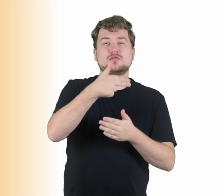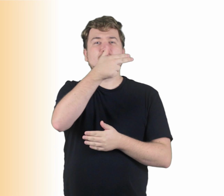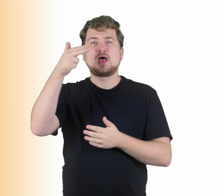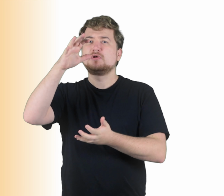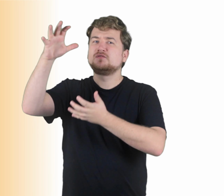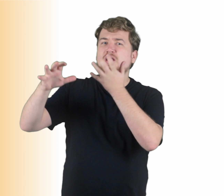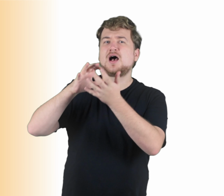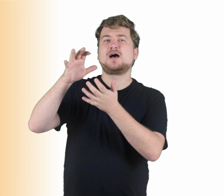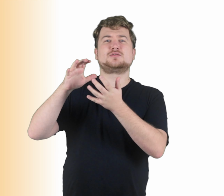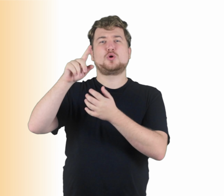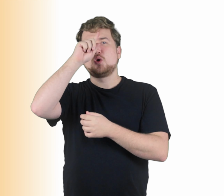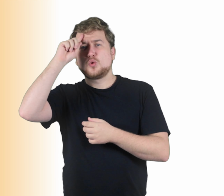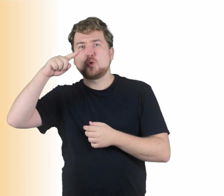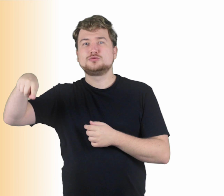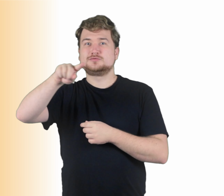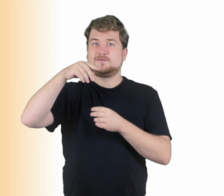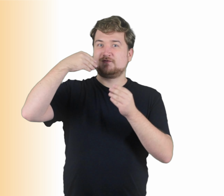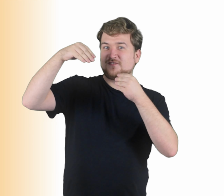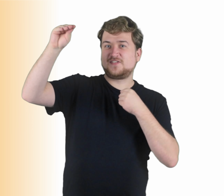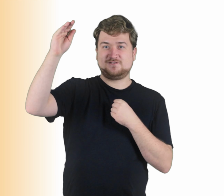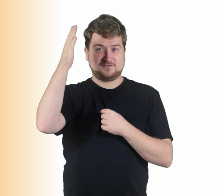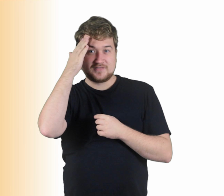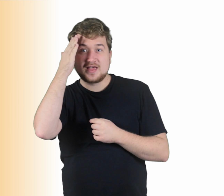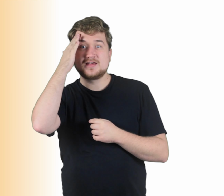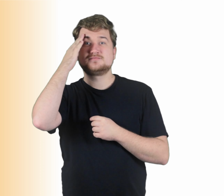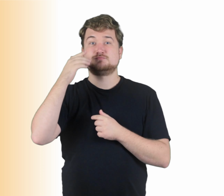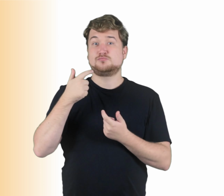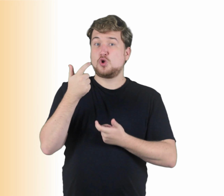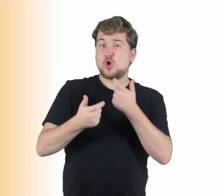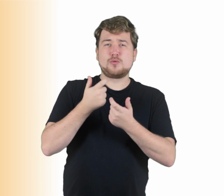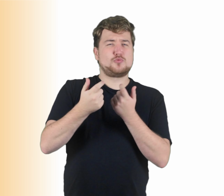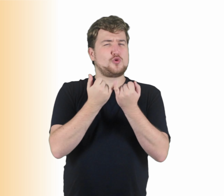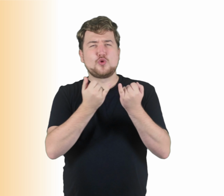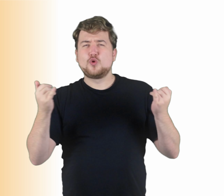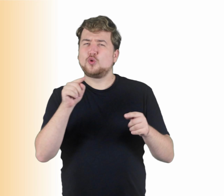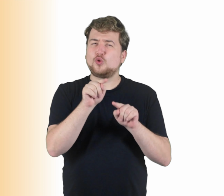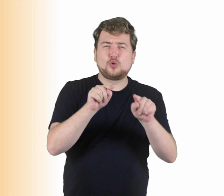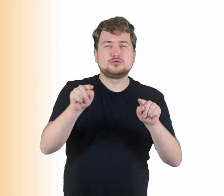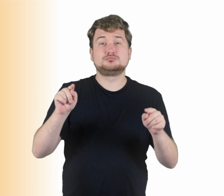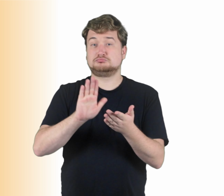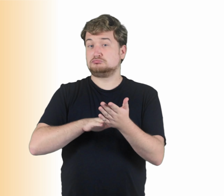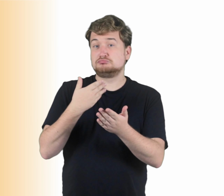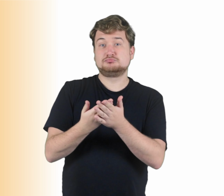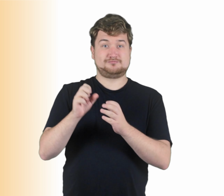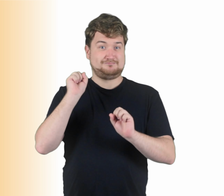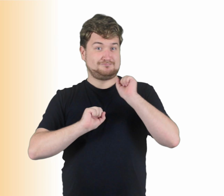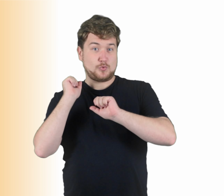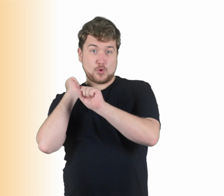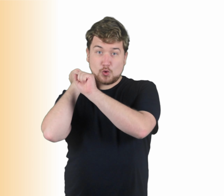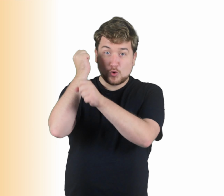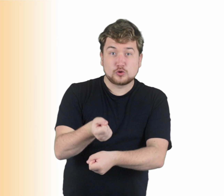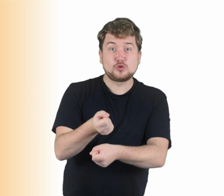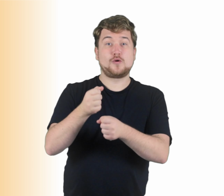gromadzimy wiedzę o świecie i ludziach. Podejmujemy różne aktywności, na przykład trenujemy judo,